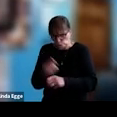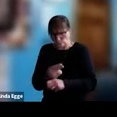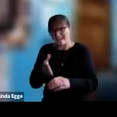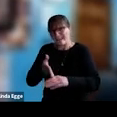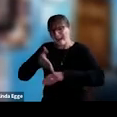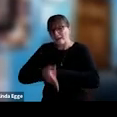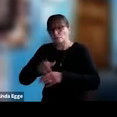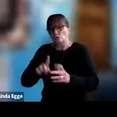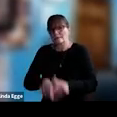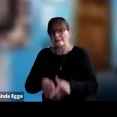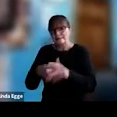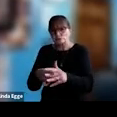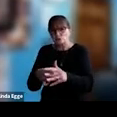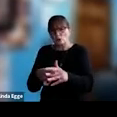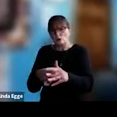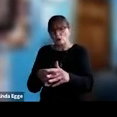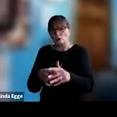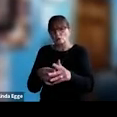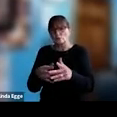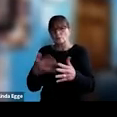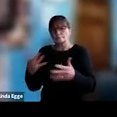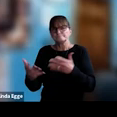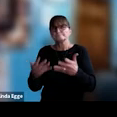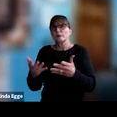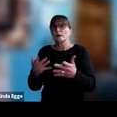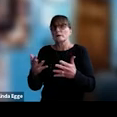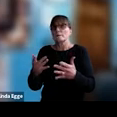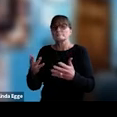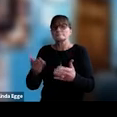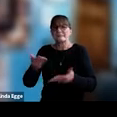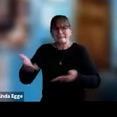después de su introducción inicial a las mismas?